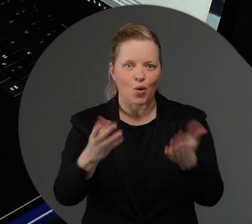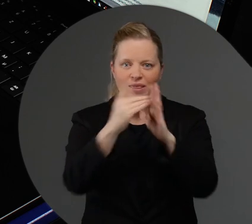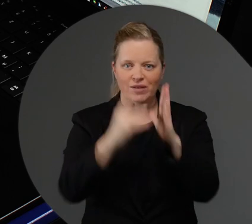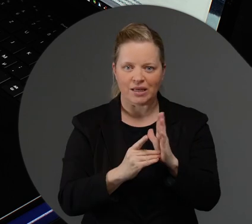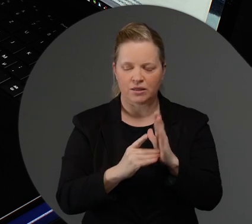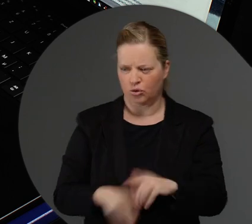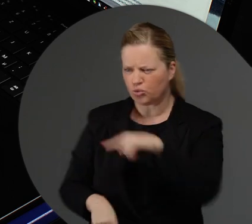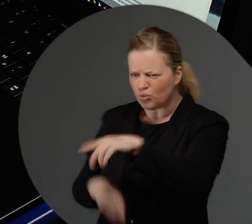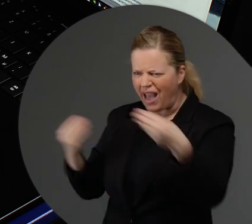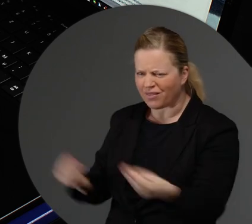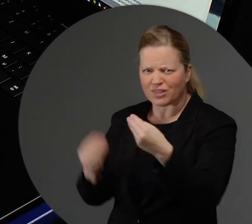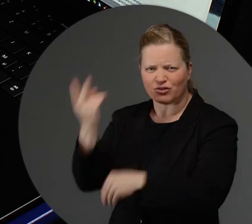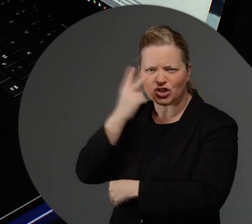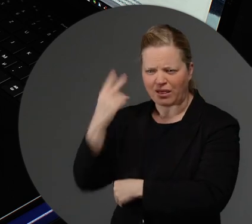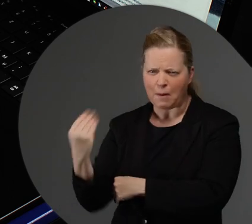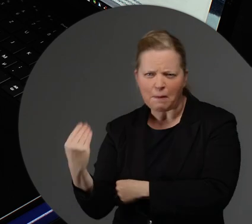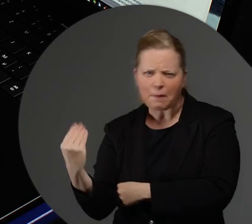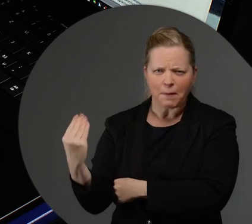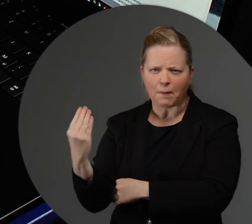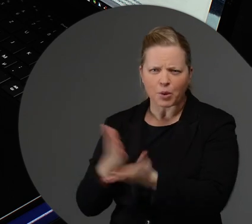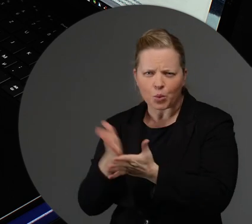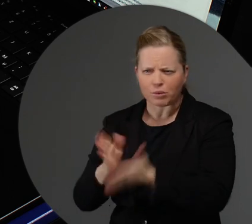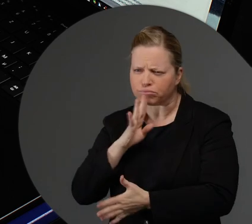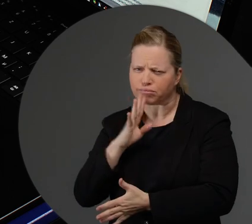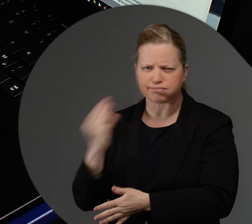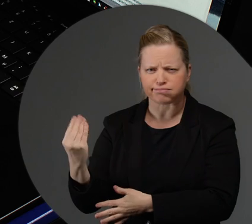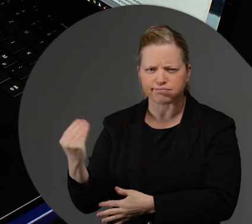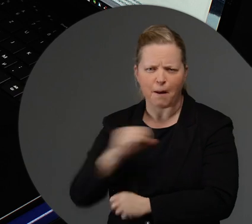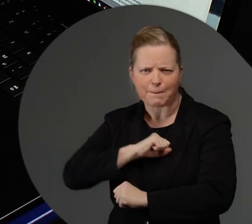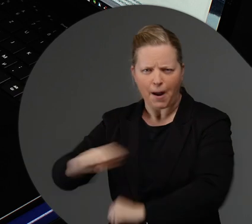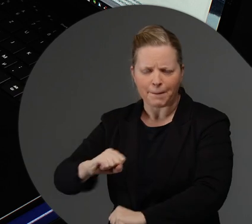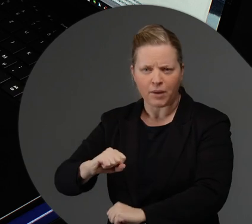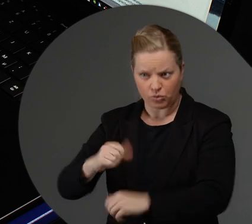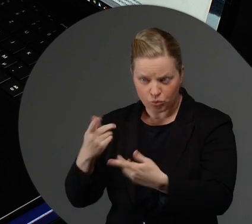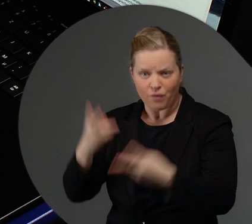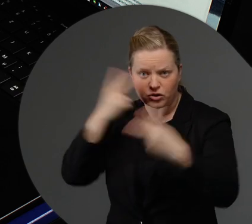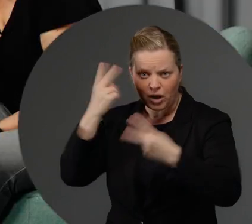Und du hast tatsächlich jetzt was verstanden in diesem langen Wortschwall, der da jetzt gekommen ist, obwohl das so wahnsinnig schnell ist?